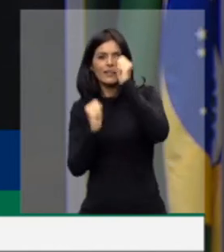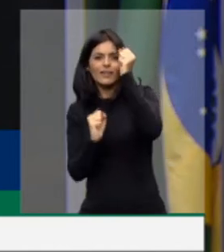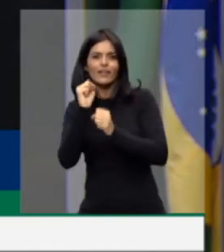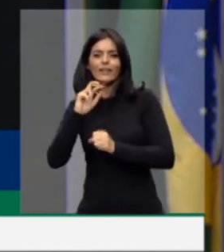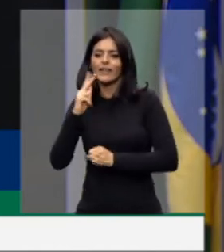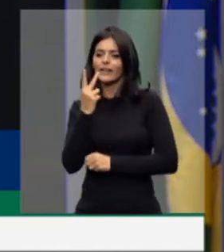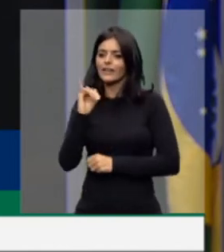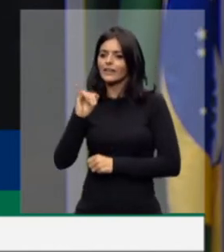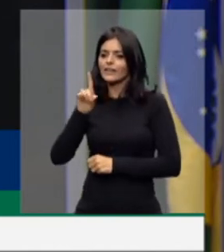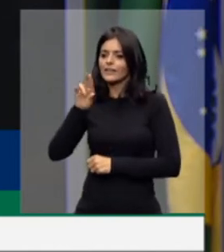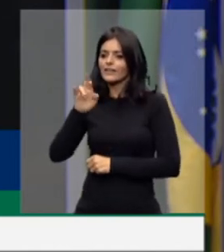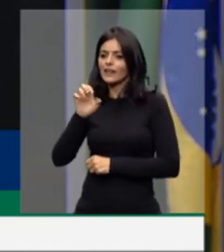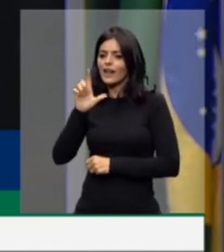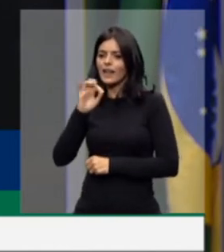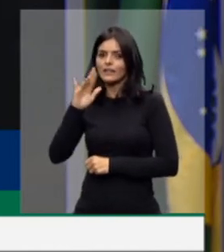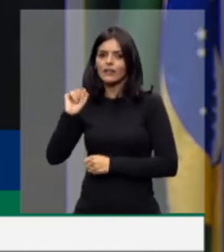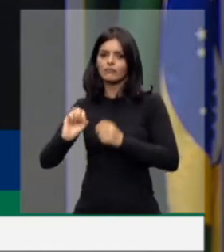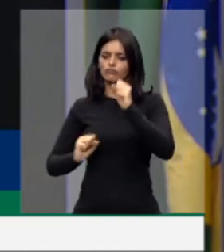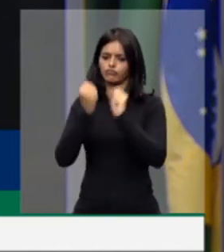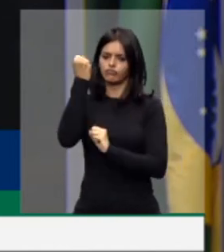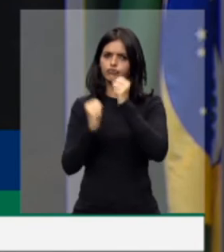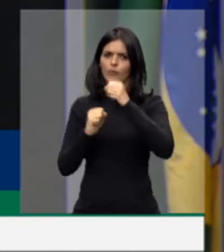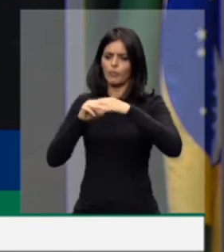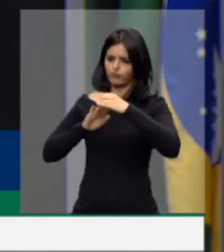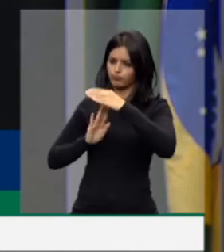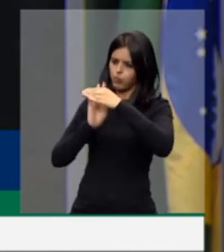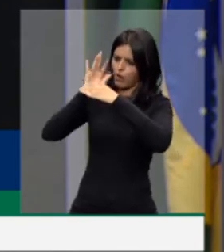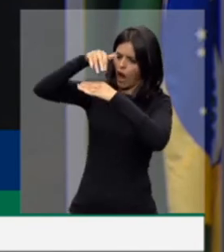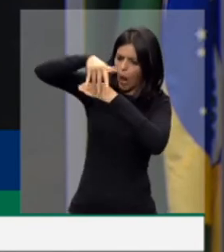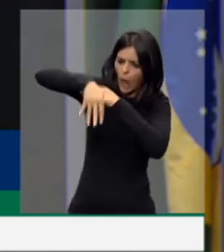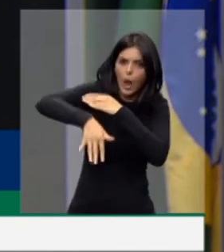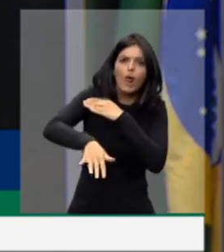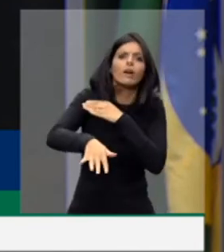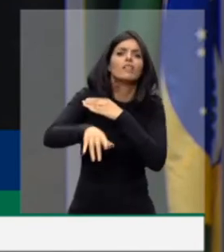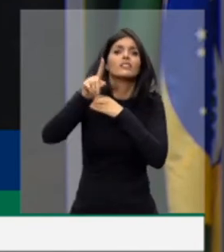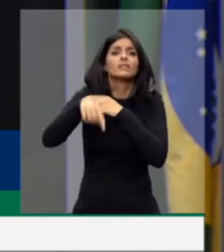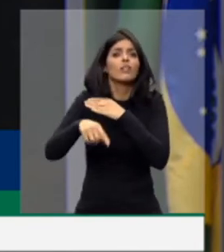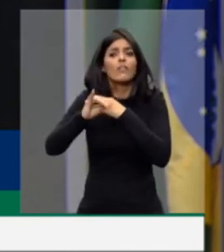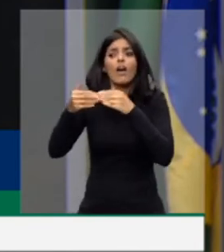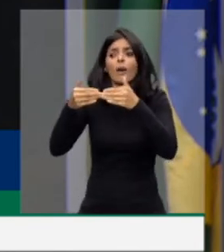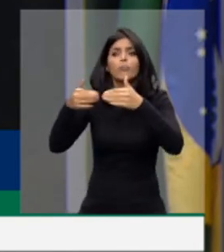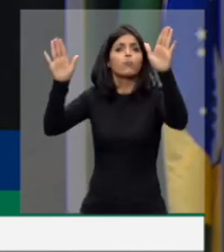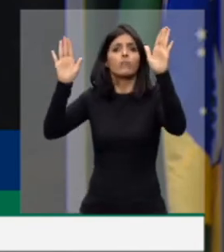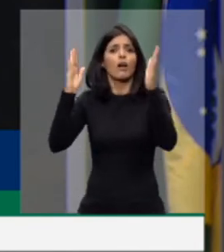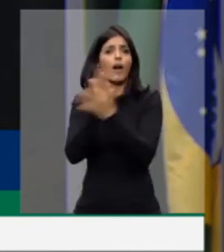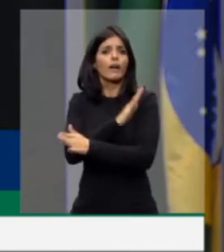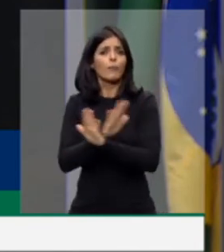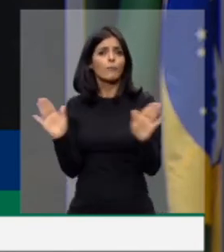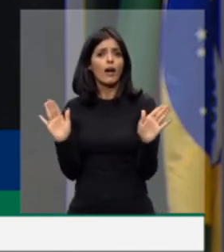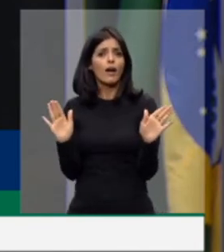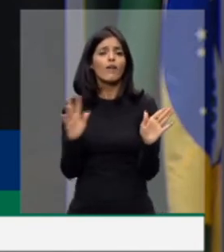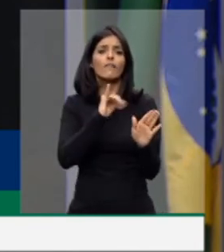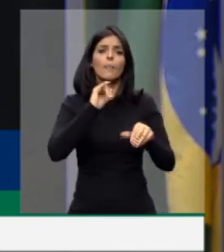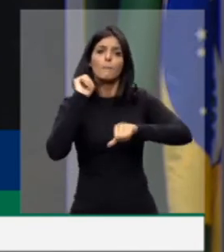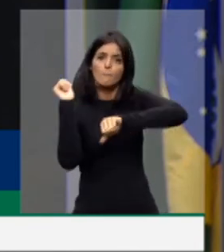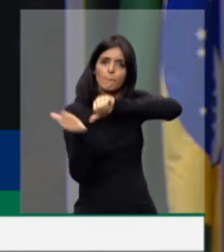SE DEUS QUISER, ÁGUA, QUE ESTÃO RETIDAS NAS HIDRELÉTRICAS PARA AUMENTAR A PRODUÇÃO AG RÍCOLA TAMBÉM NO NORDESTE, COMO O CASO DO